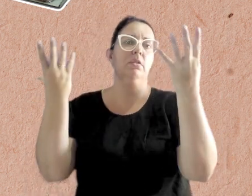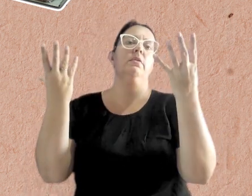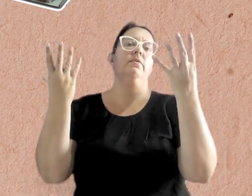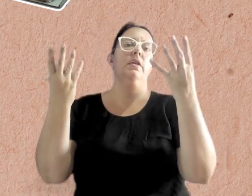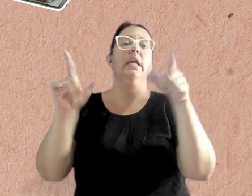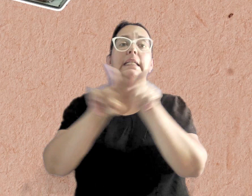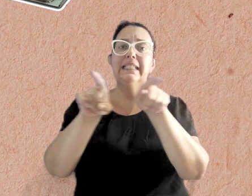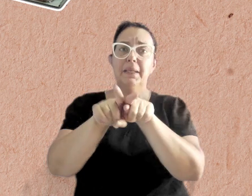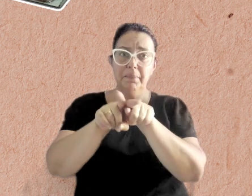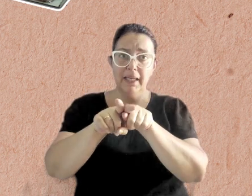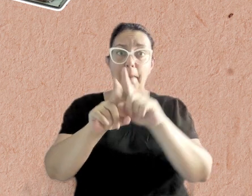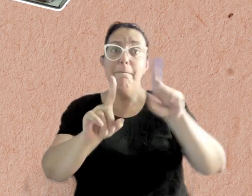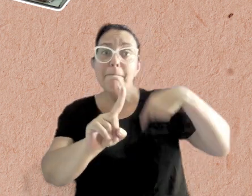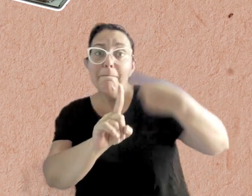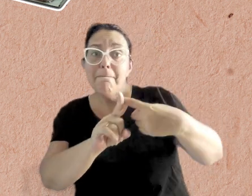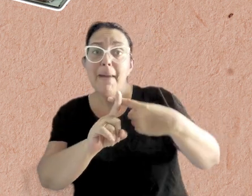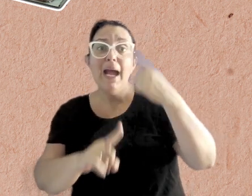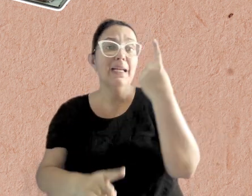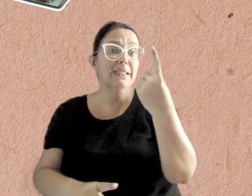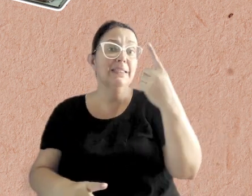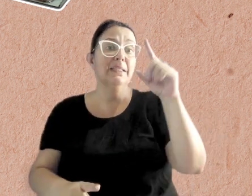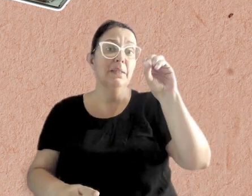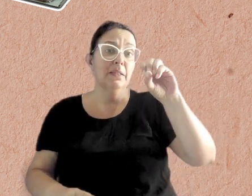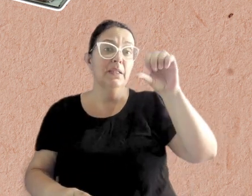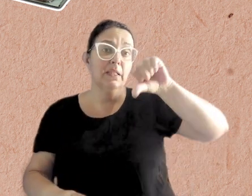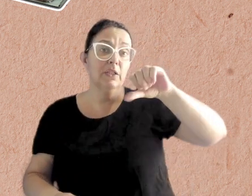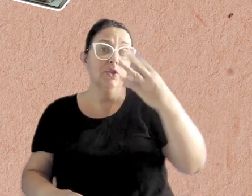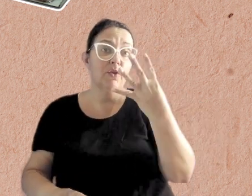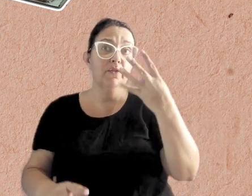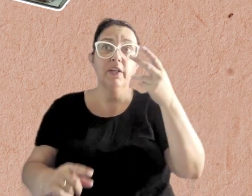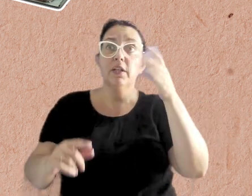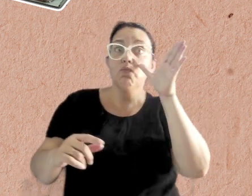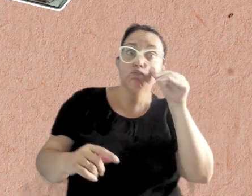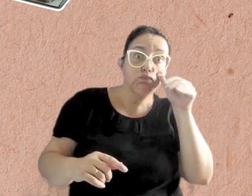Além disso, foram analisadas 1094 peças audiovisuais